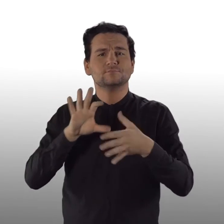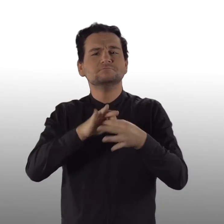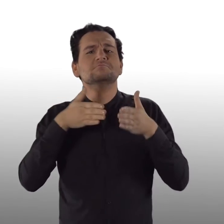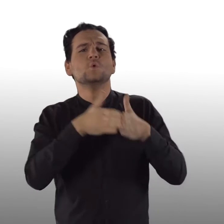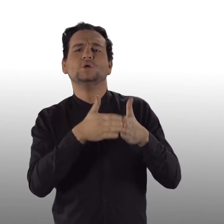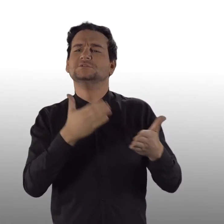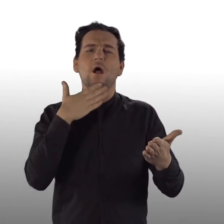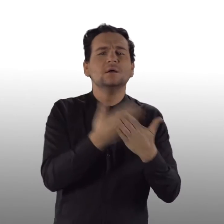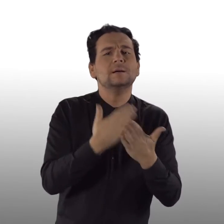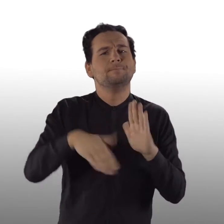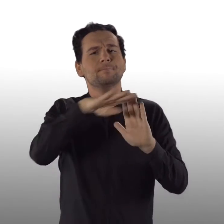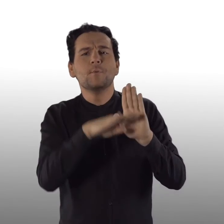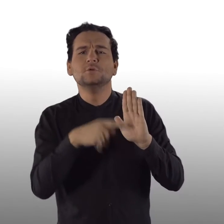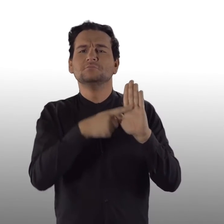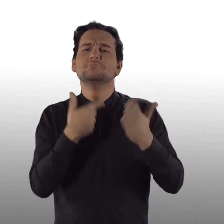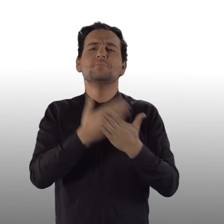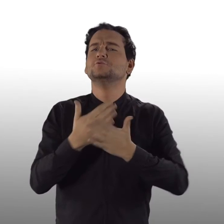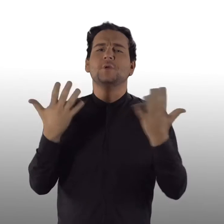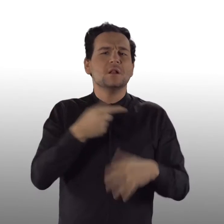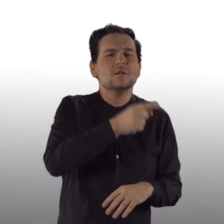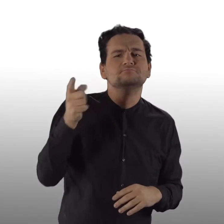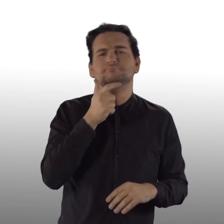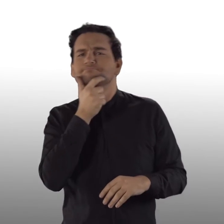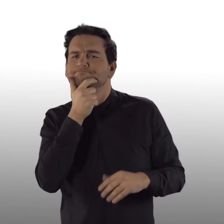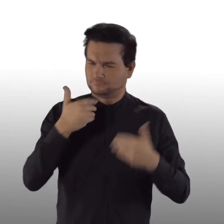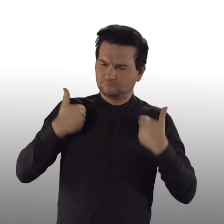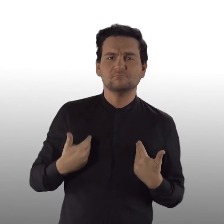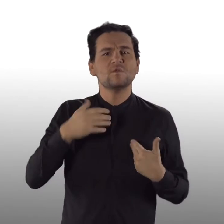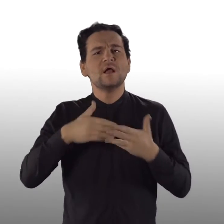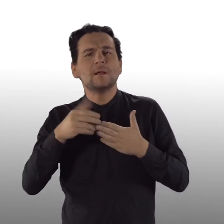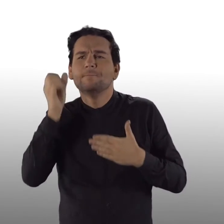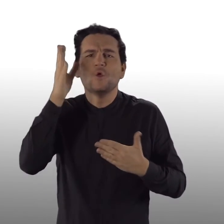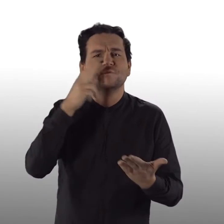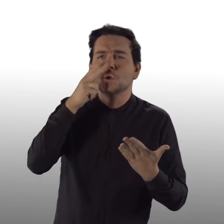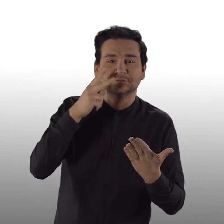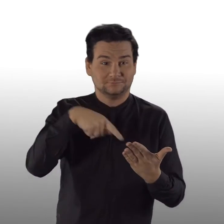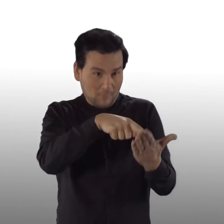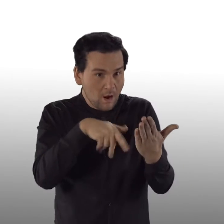Die Kursangebote in diesem Bildungsprogramm helfen bei der Planung Ihrer persönlichen Weiterbildung.